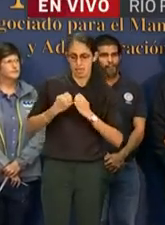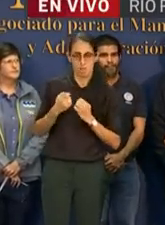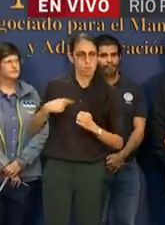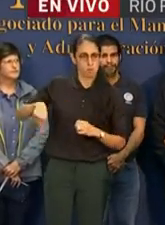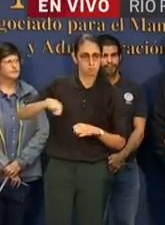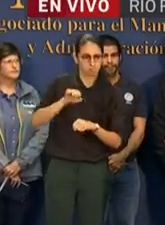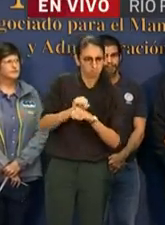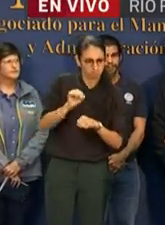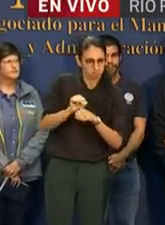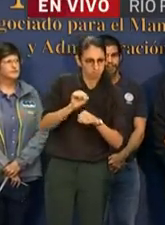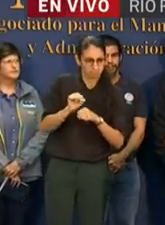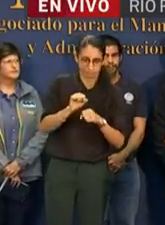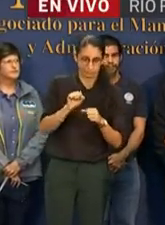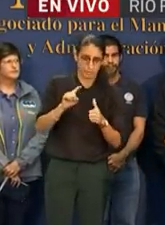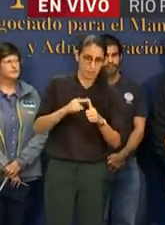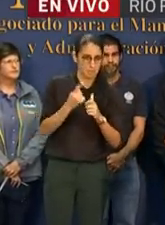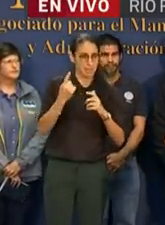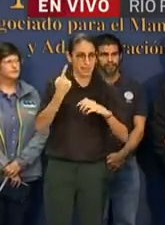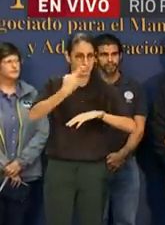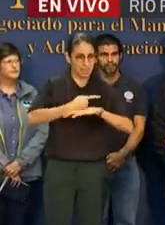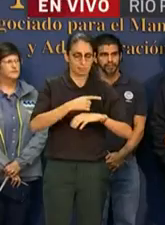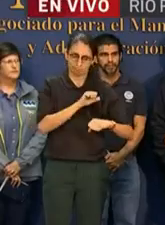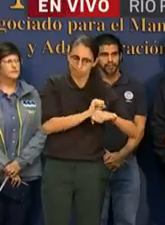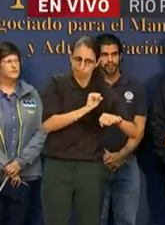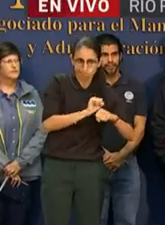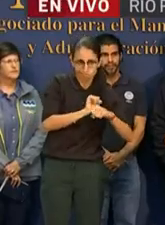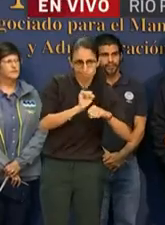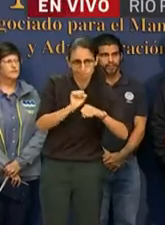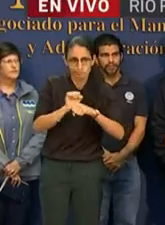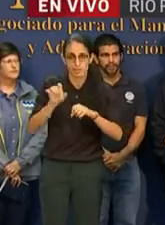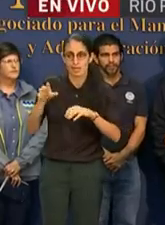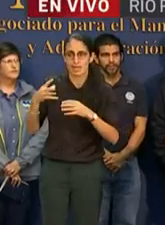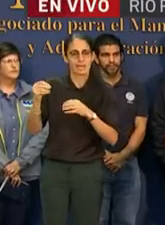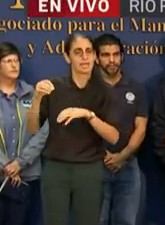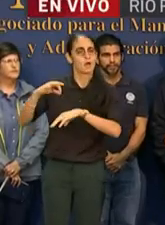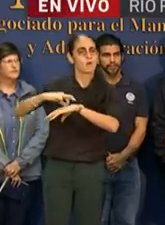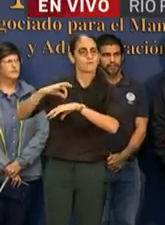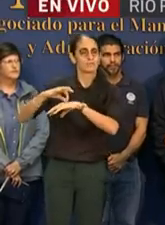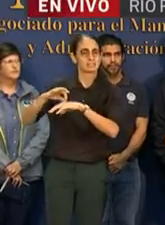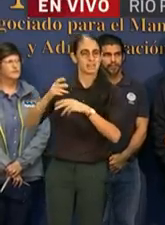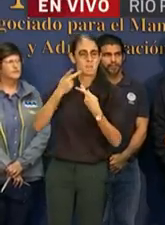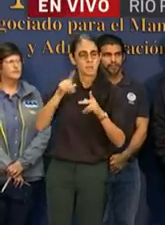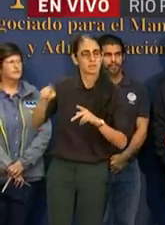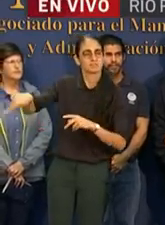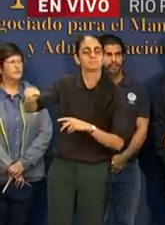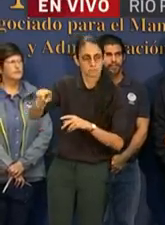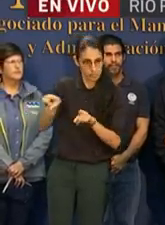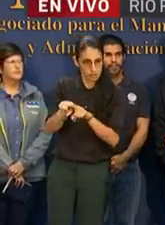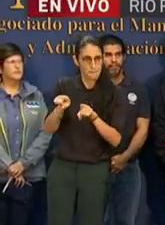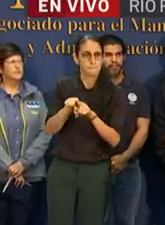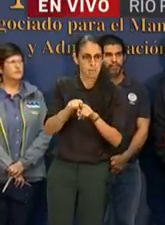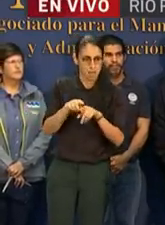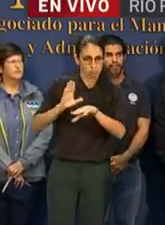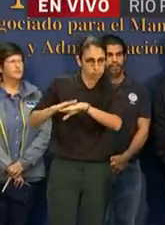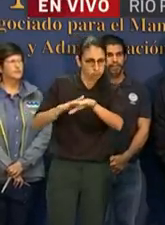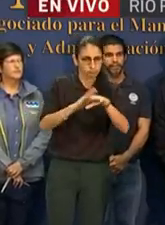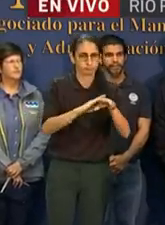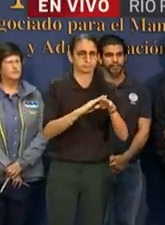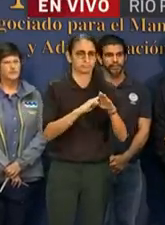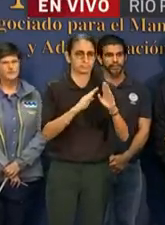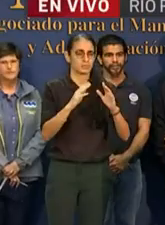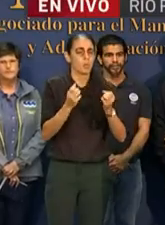QUE ENTRAR EN EL PROCESO, HACER